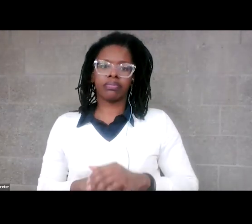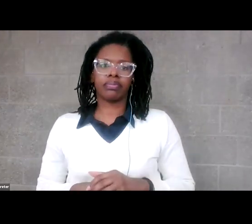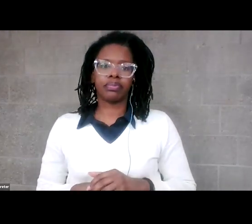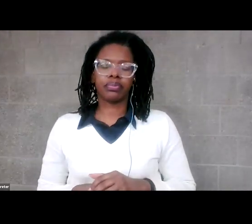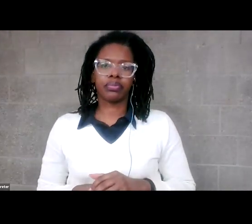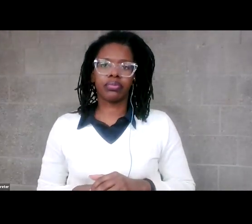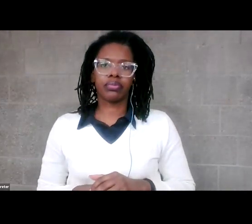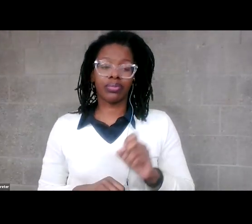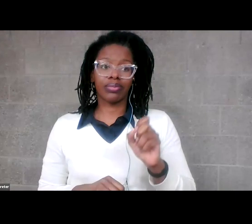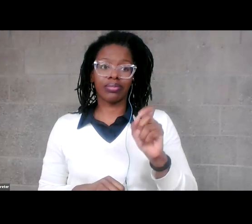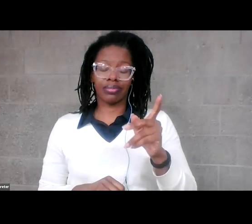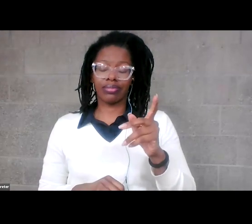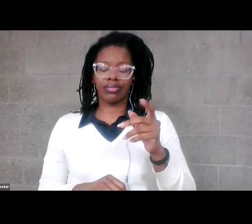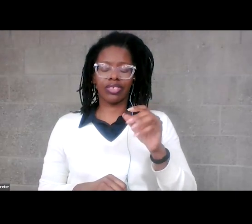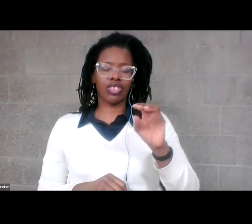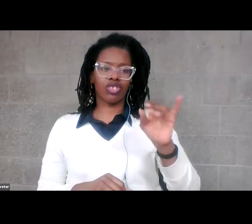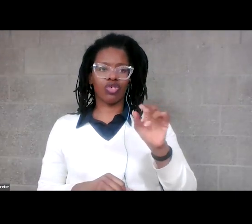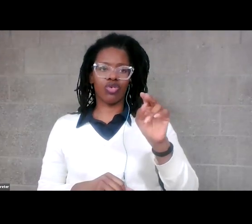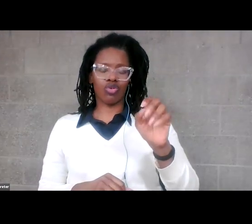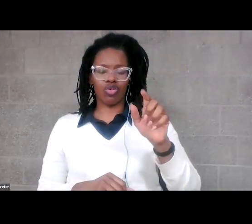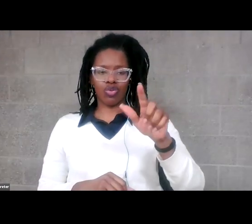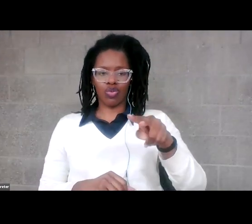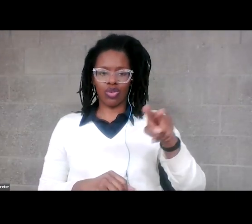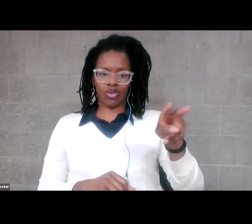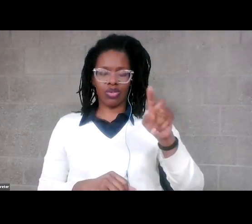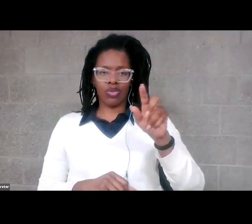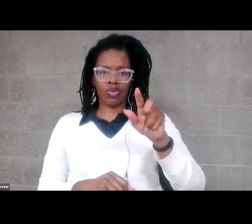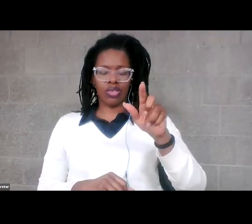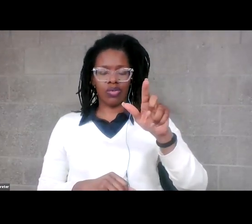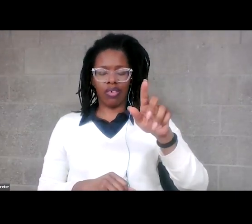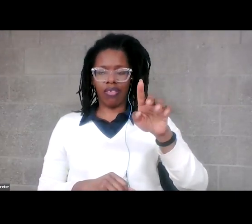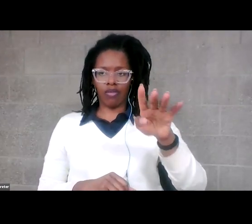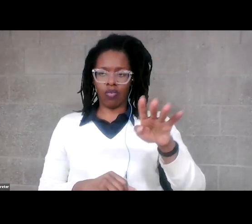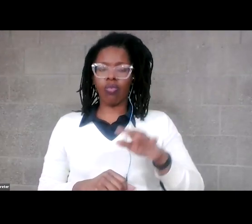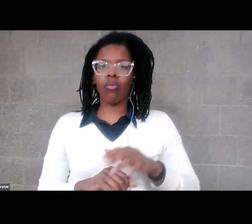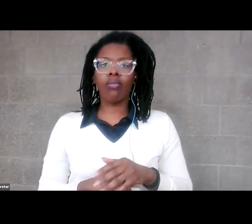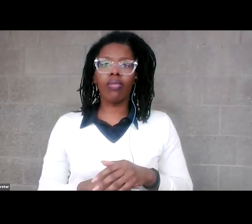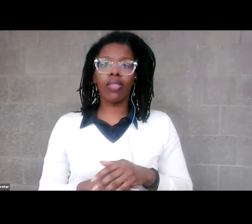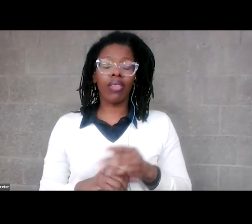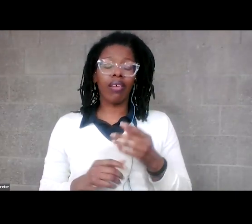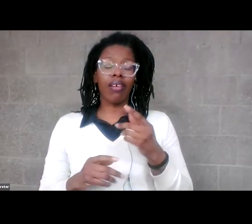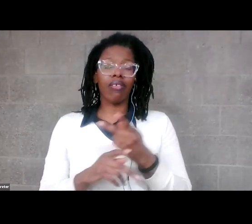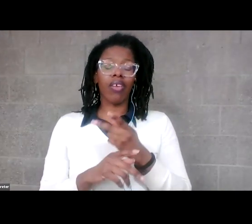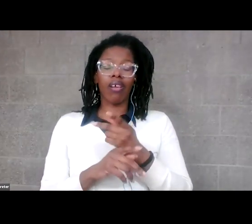[Jarita] Muy bien. A partir del 22 de junio de 2024, al determinar el trabajo relevante pasado,